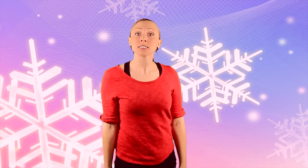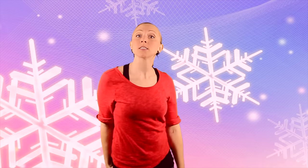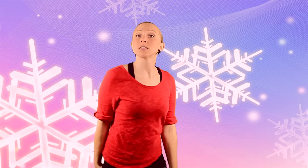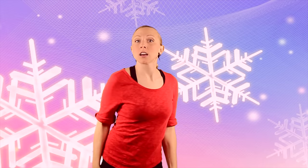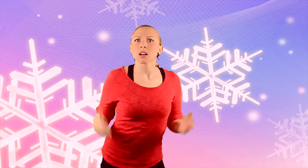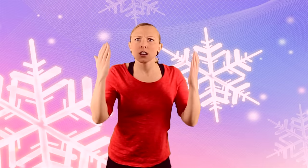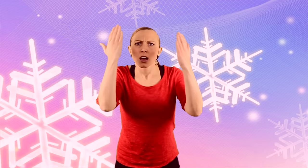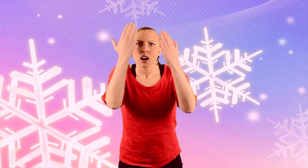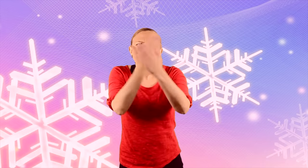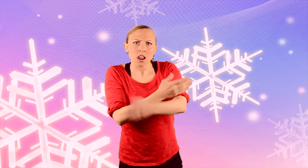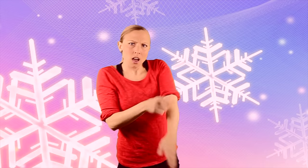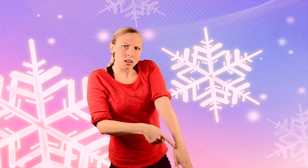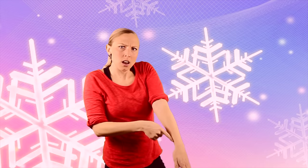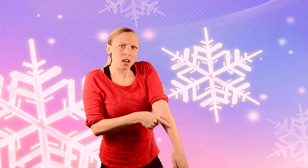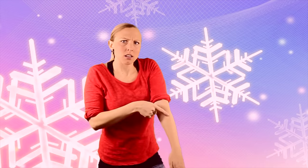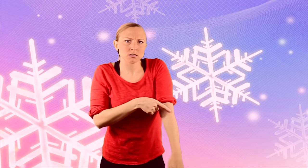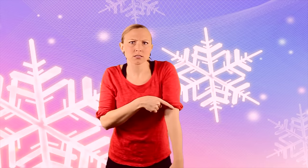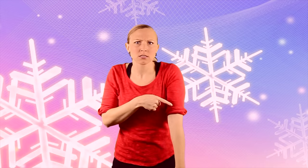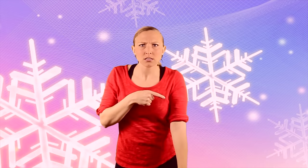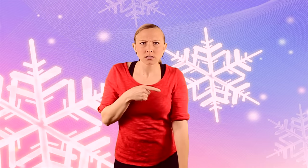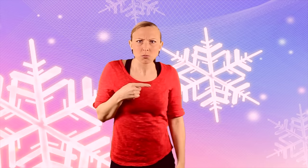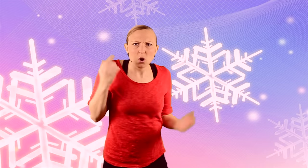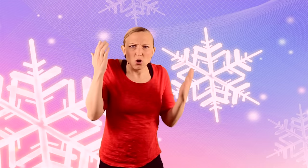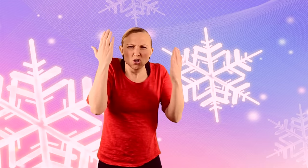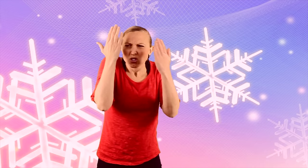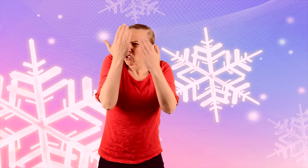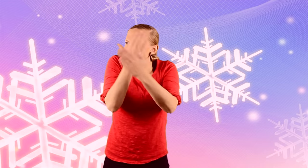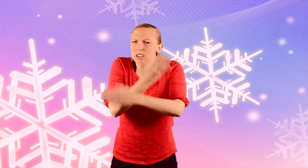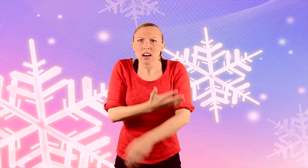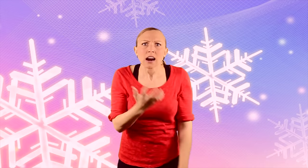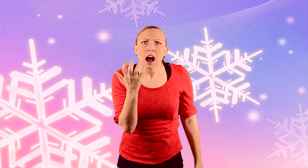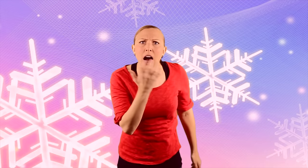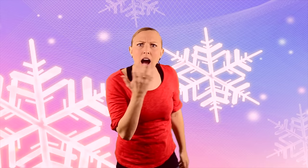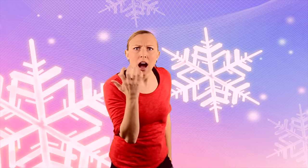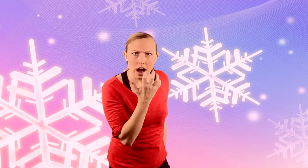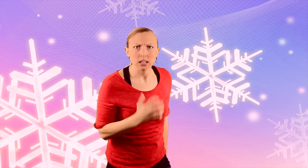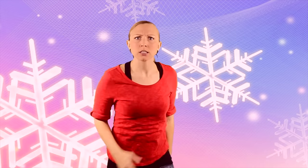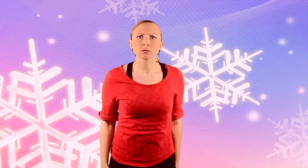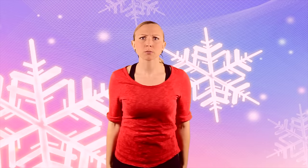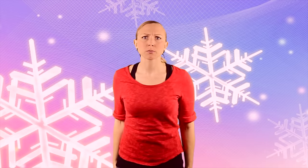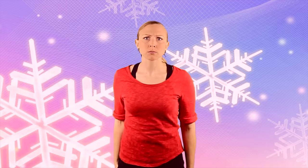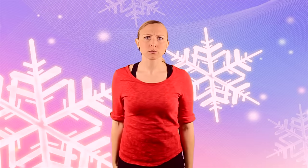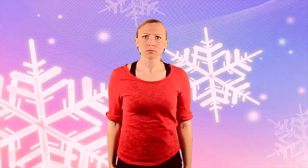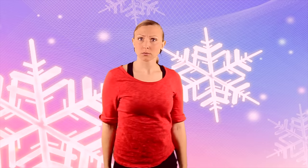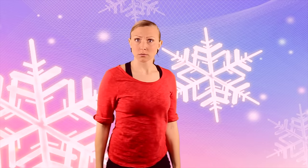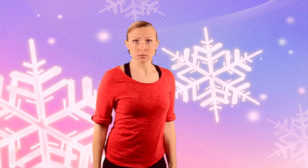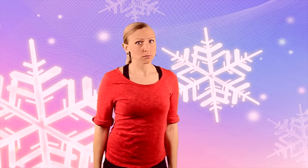Nätterna blev längre, det var mörkt och det var kallt.